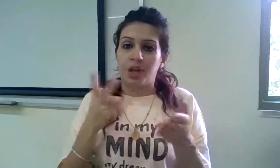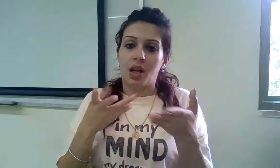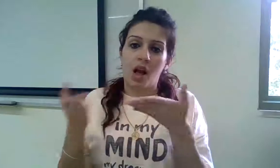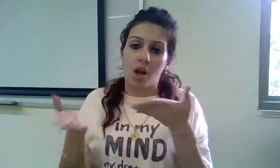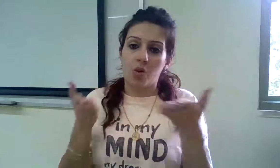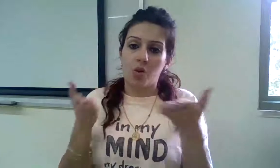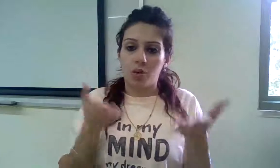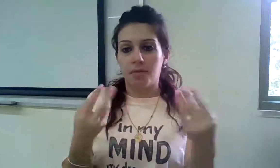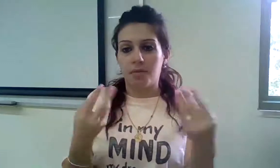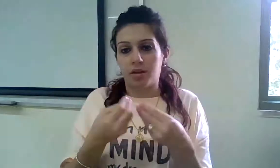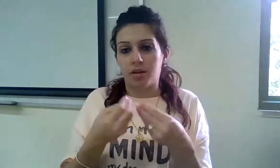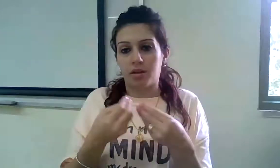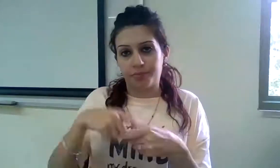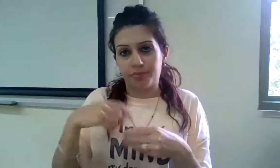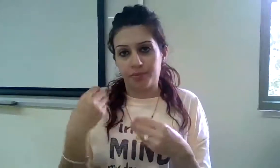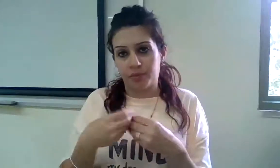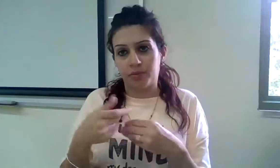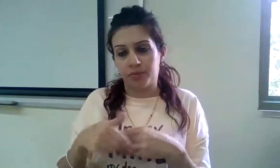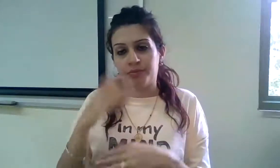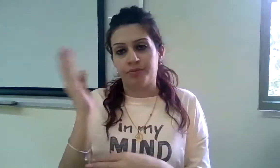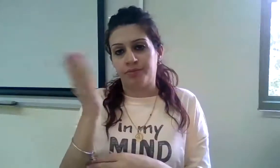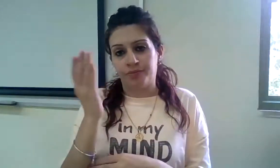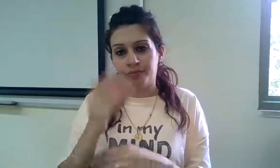حيث تحدثنا قليلا قبل بضعة أيام